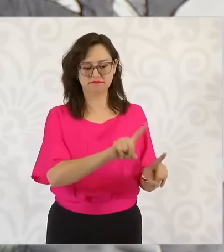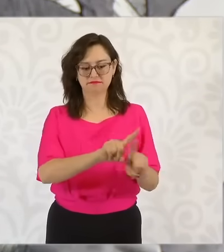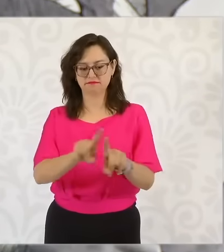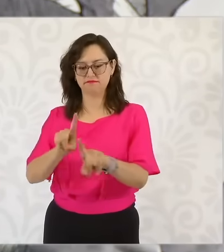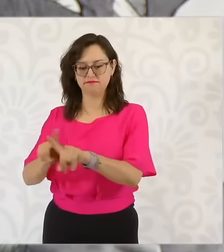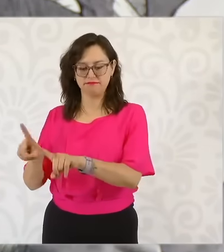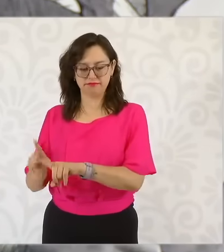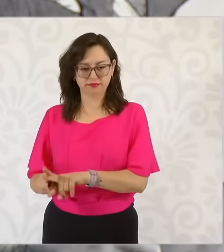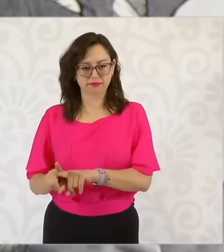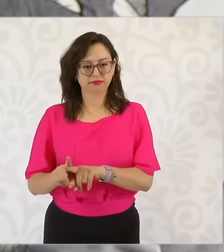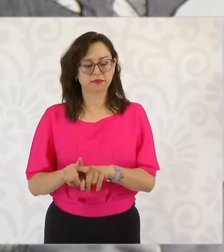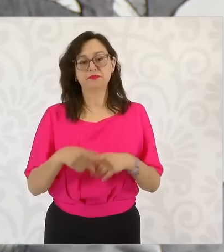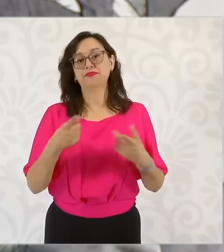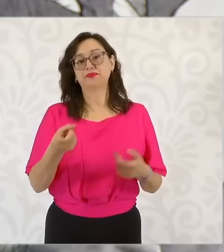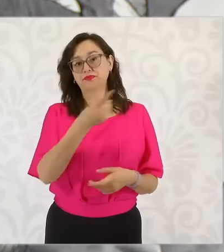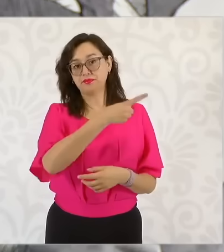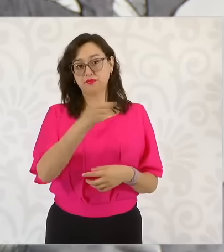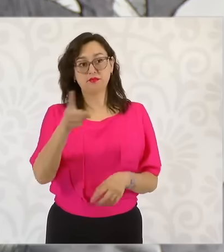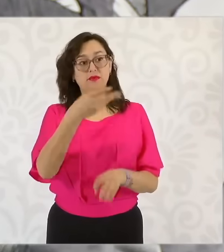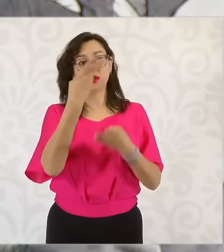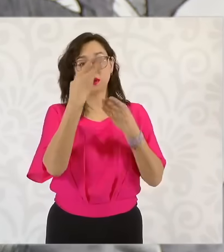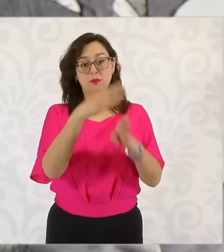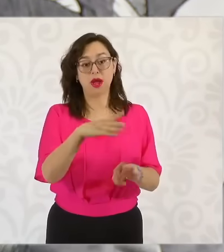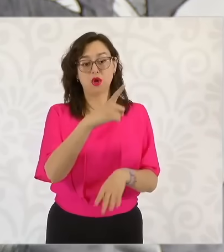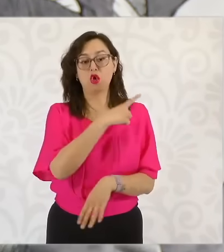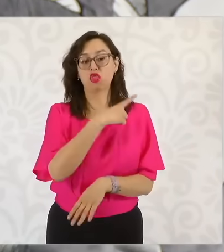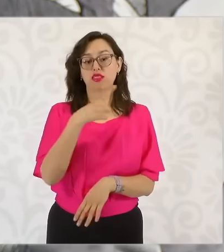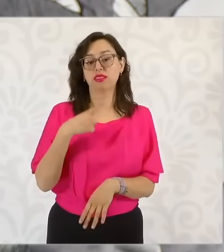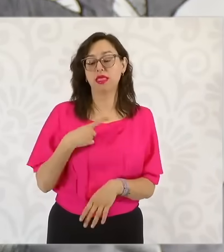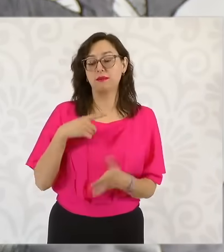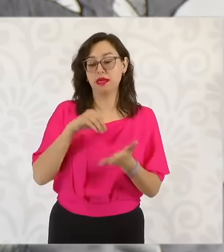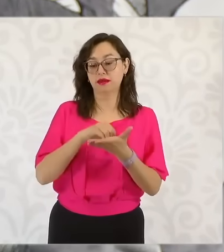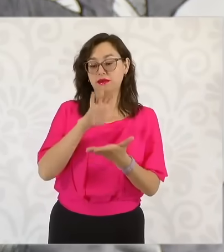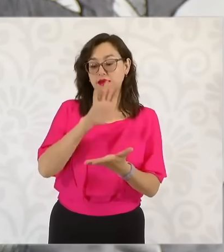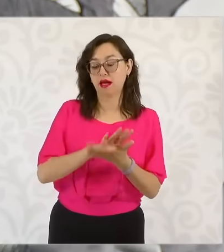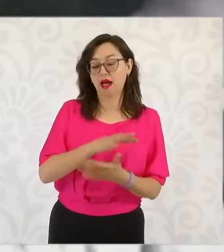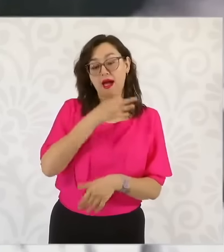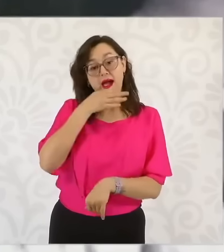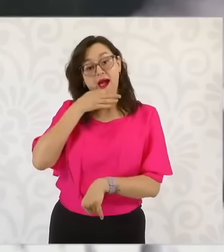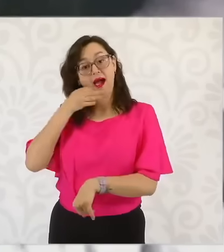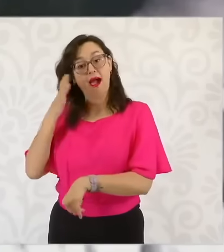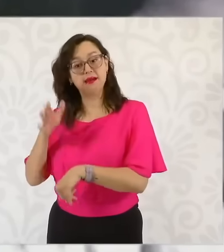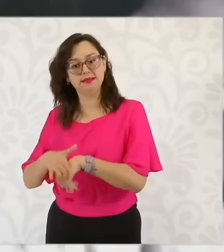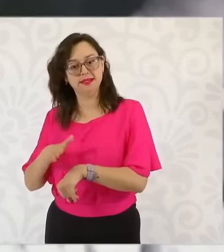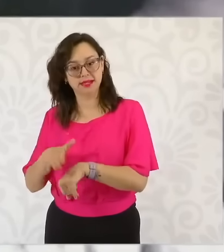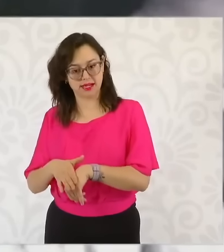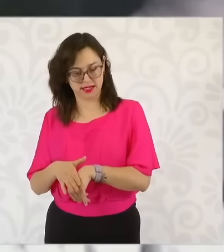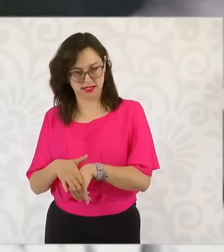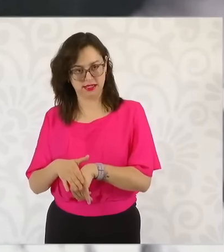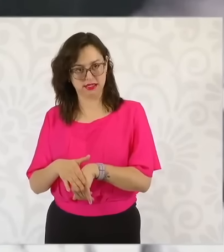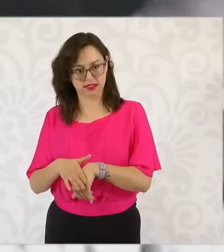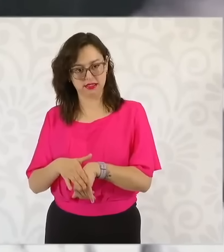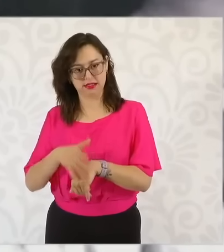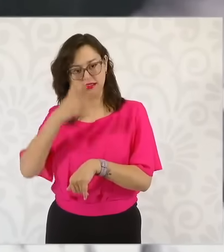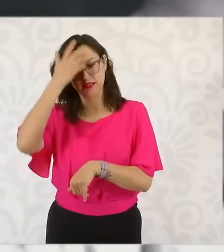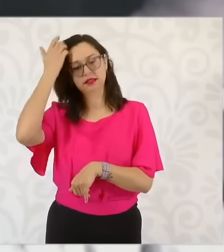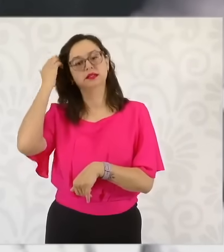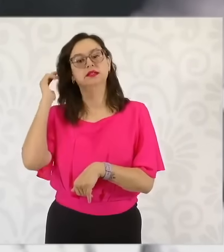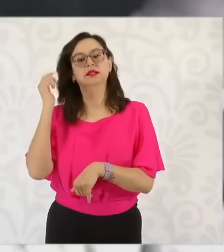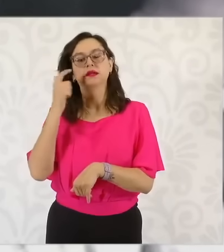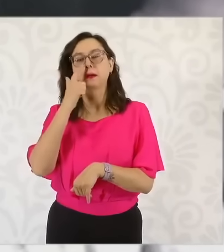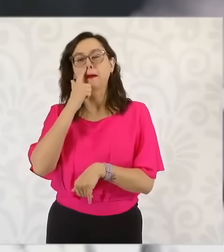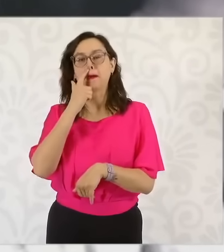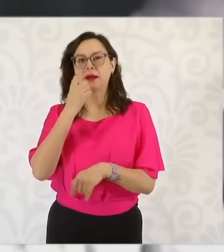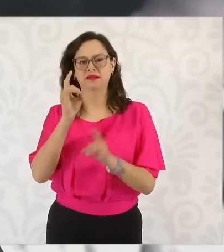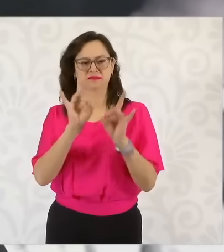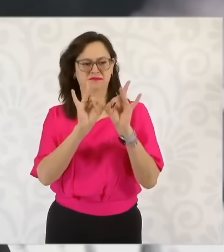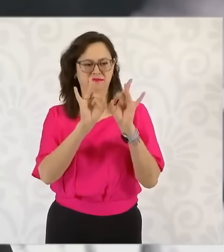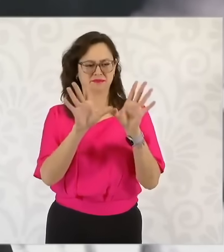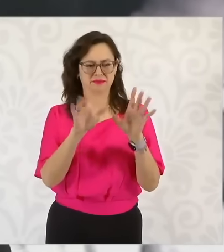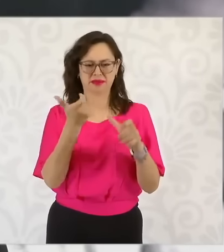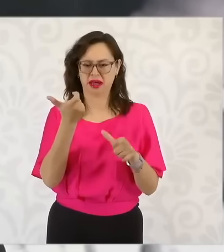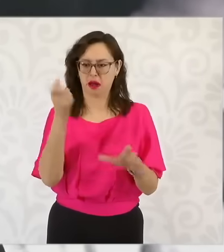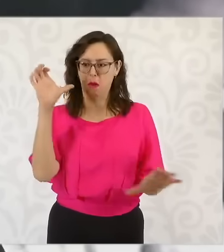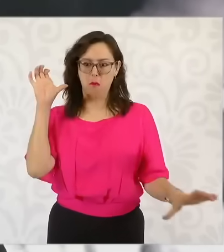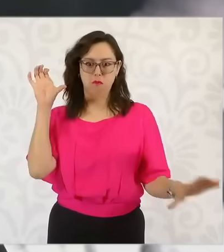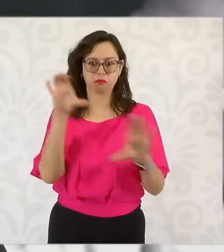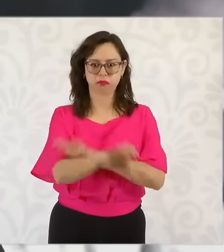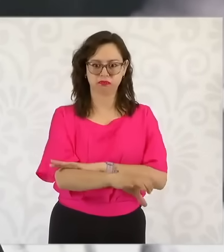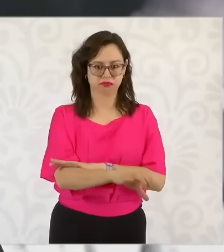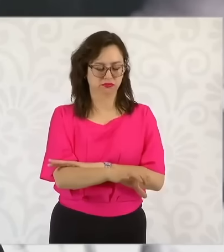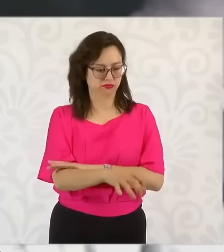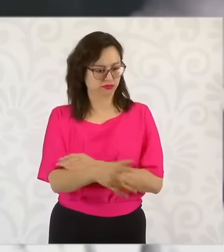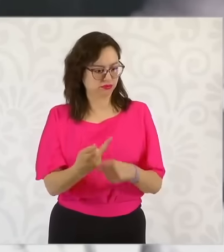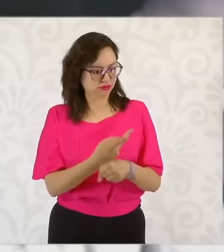obligados de de relacionados con las actividades vulnerables hacia la unidad de inteligencia con